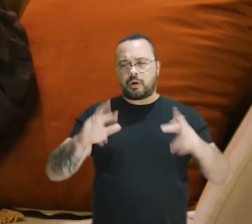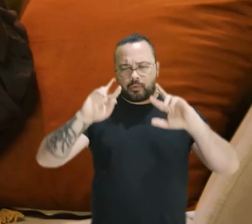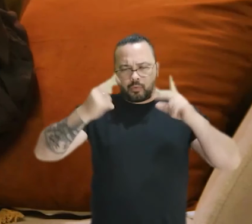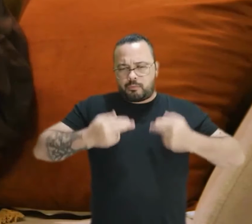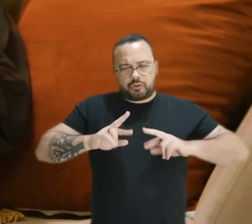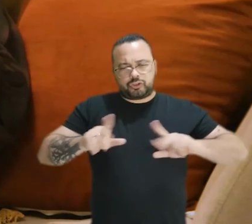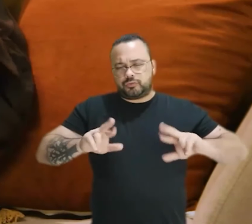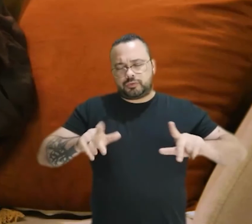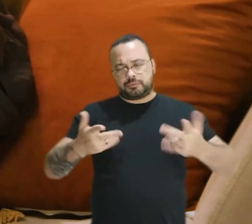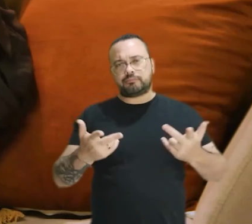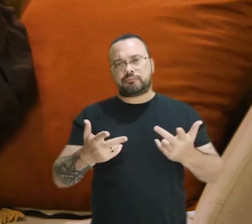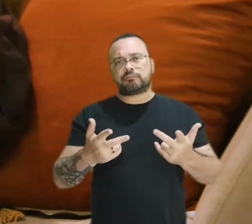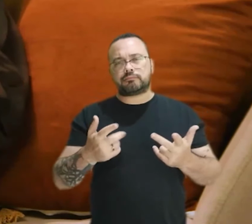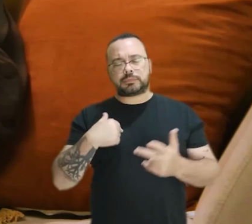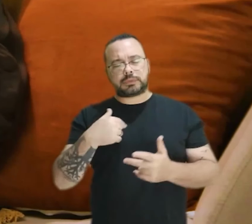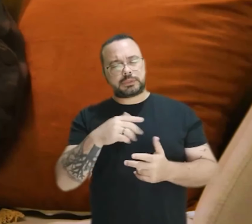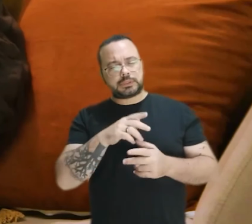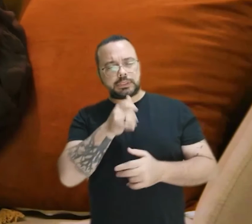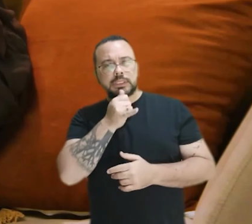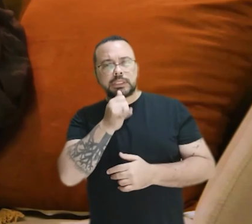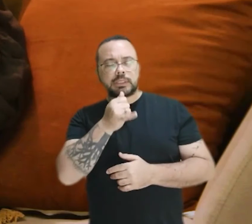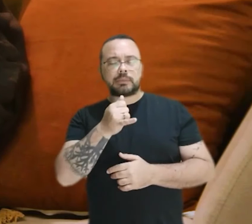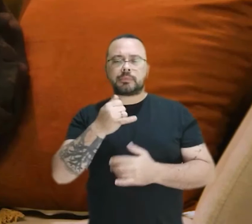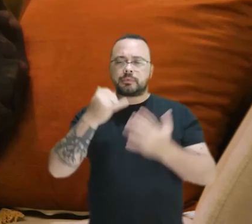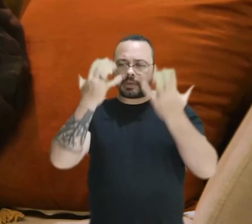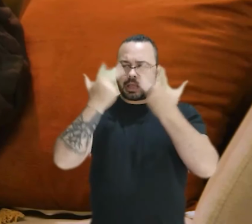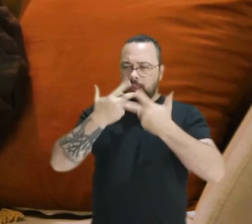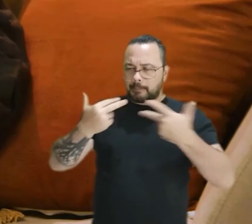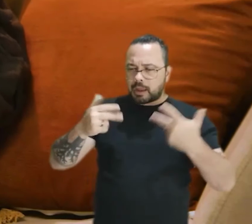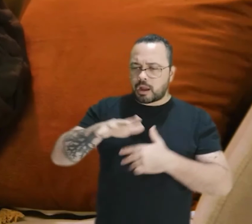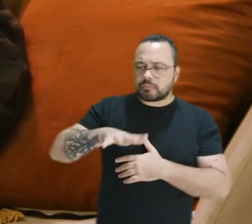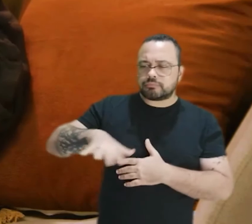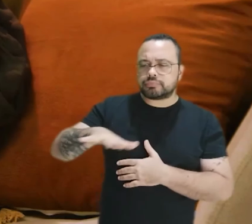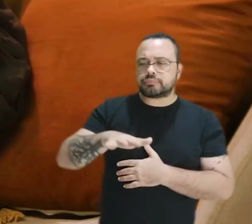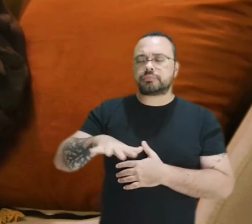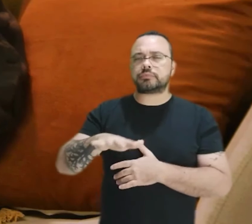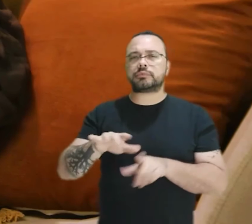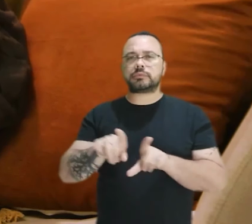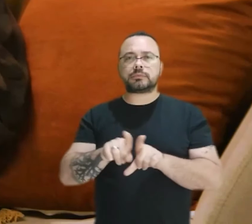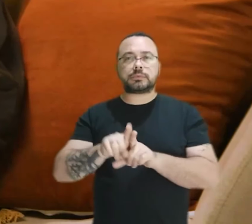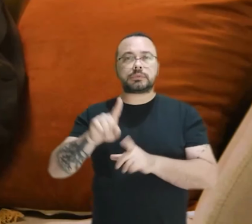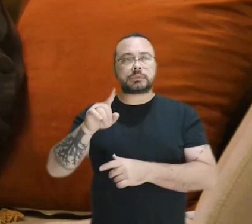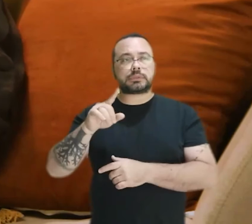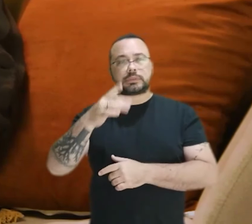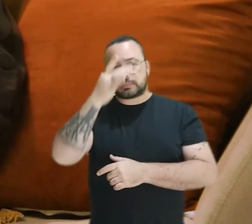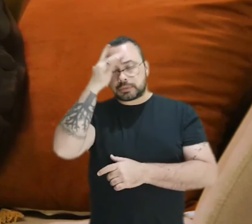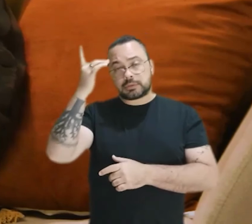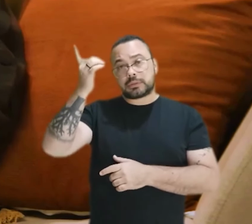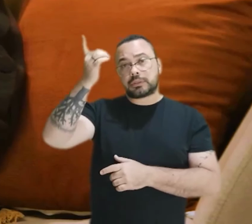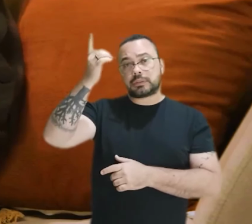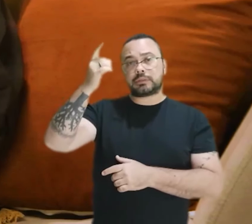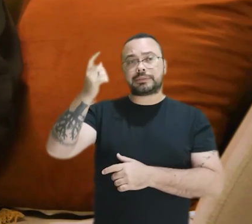Me atrai muito a figura dos animais, é... a questão da loucura, da demência, é...